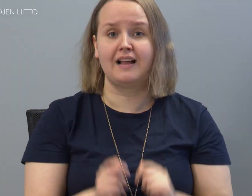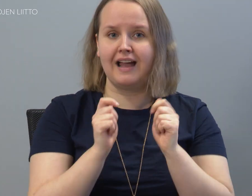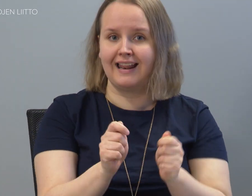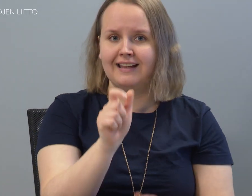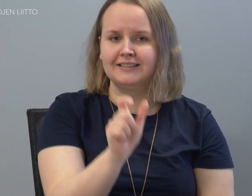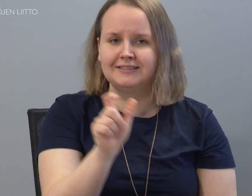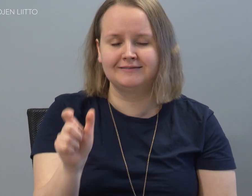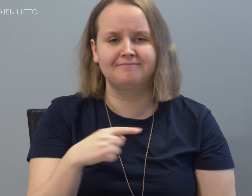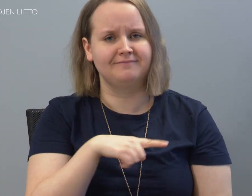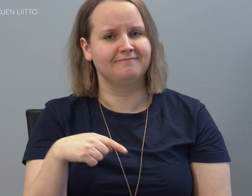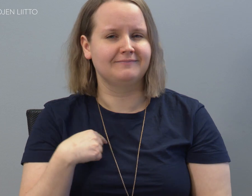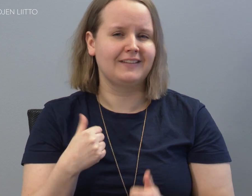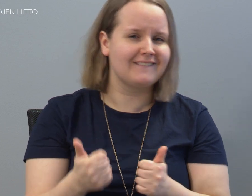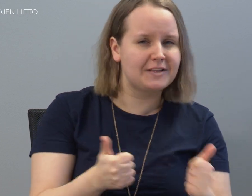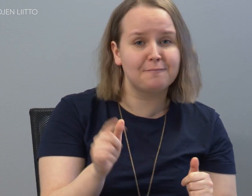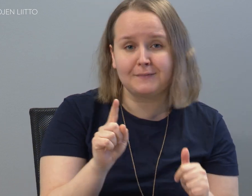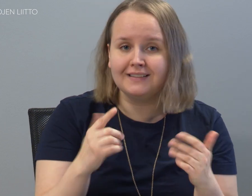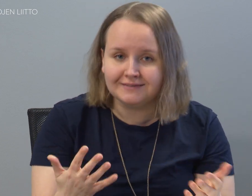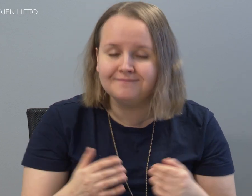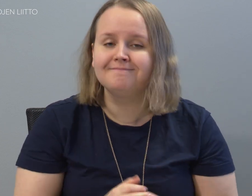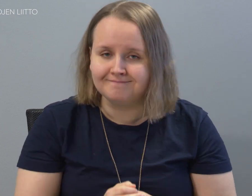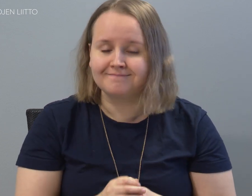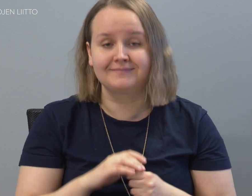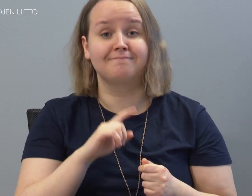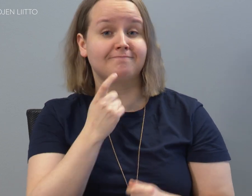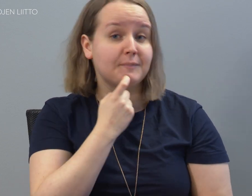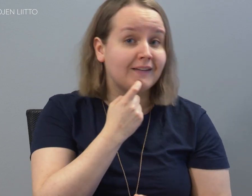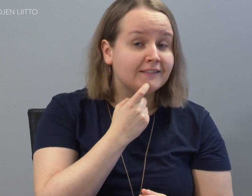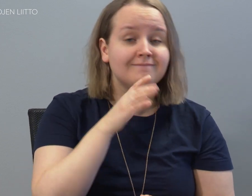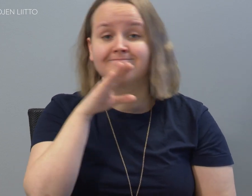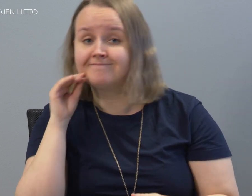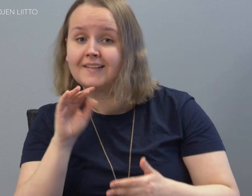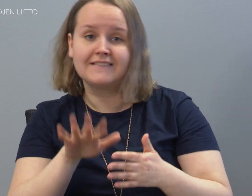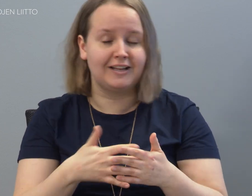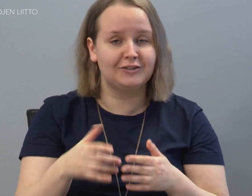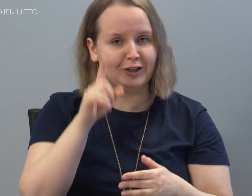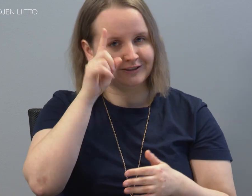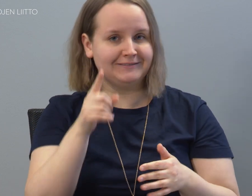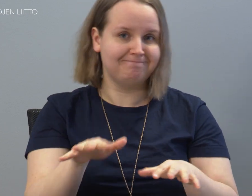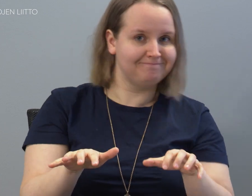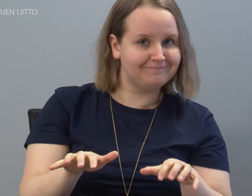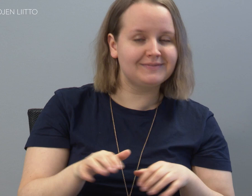Mitä toivomme hakijoilta? Arvostamme suomalaisen tai suomenruotsalaisen viittomakielen osaamista -